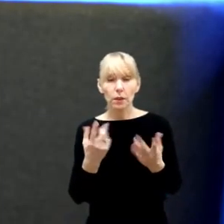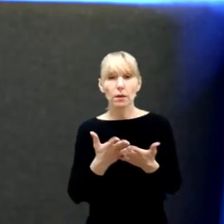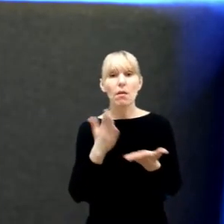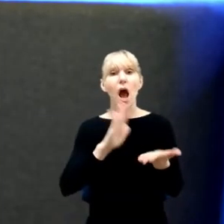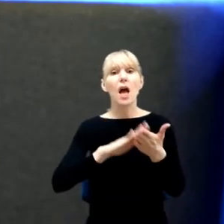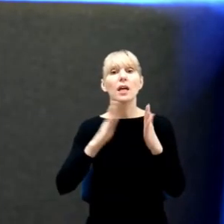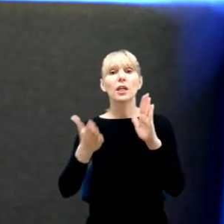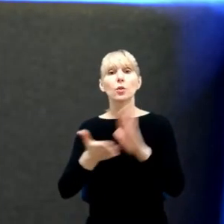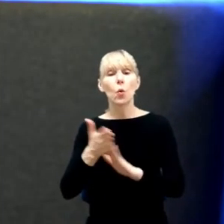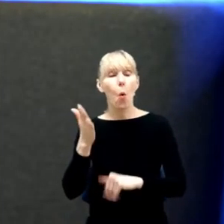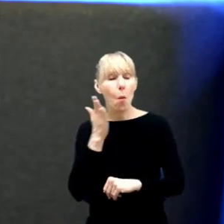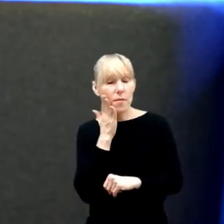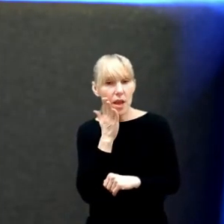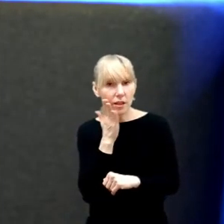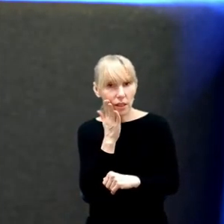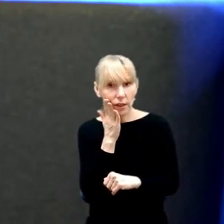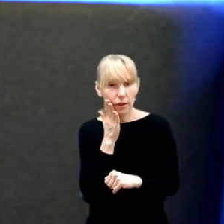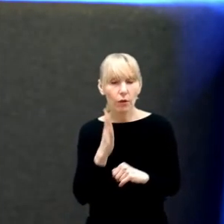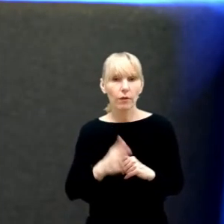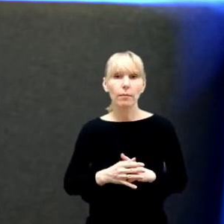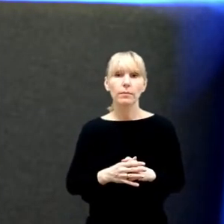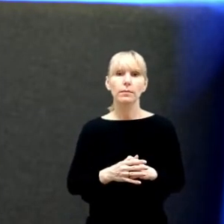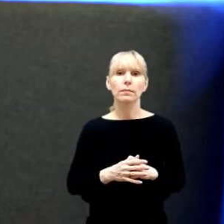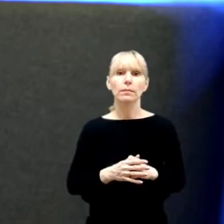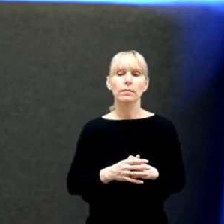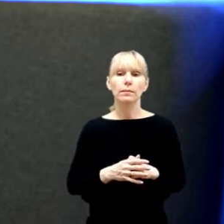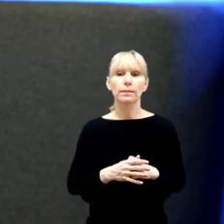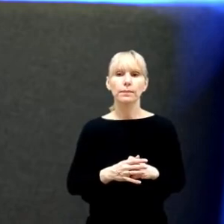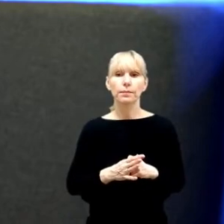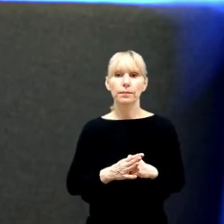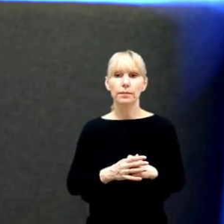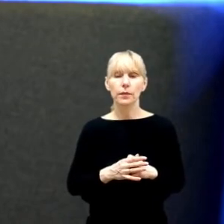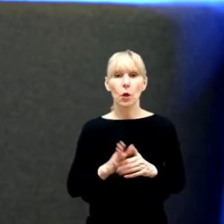taka, gdzie sektor prywatny, deweloperski